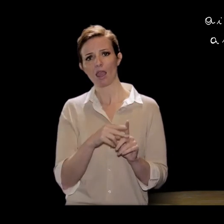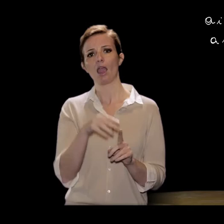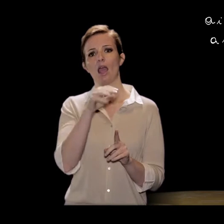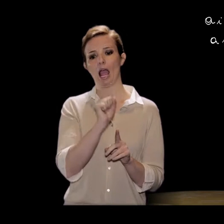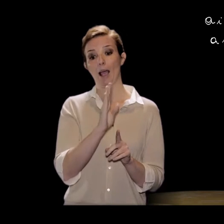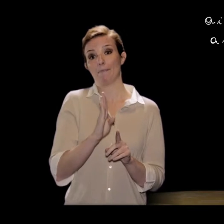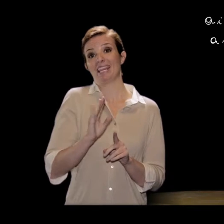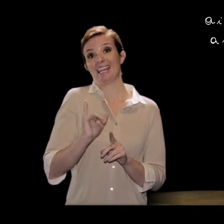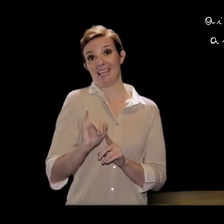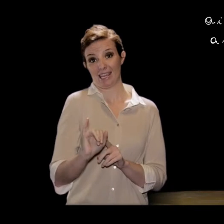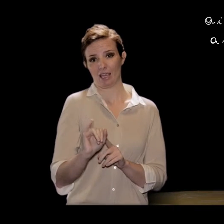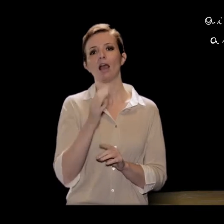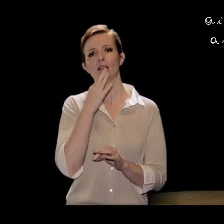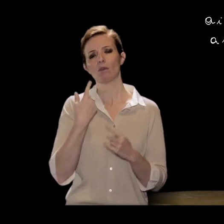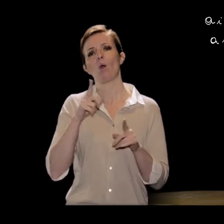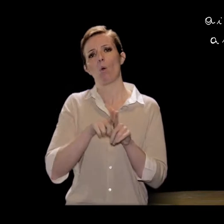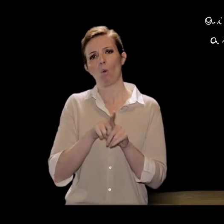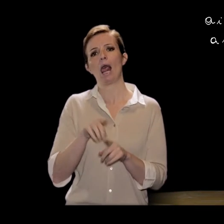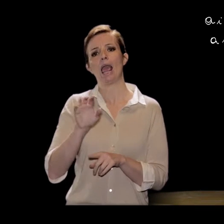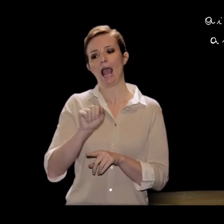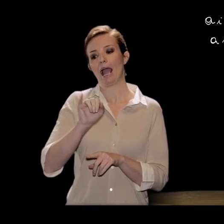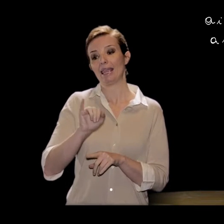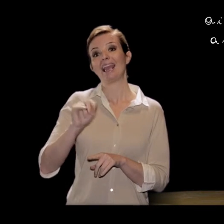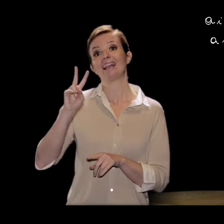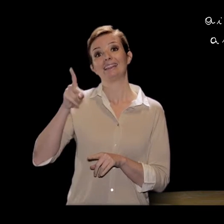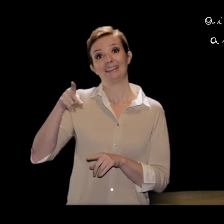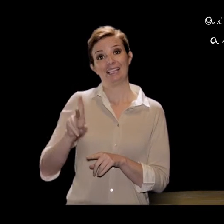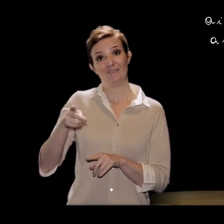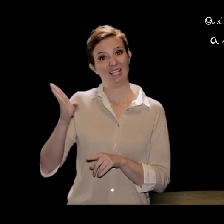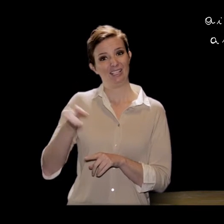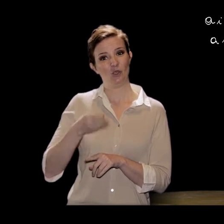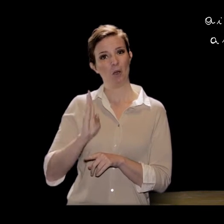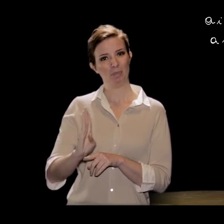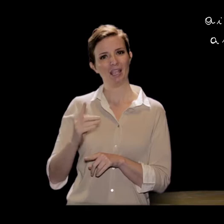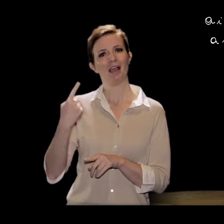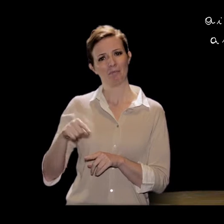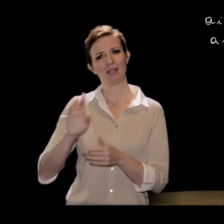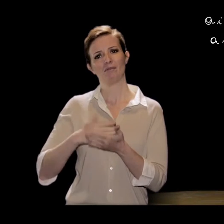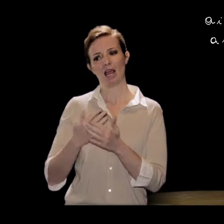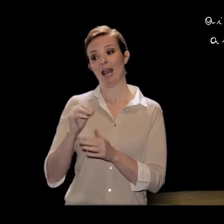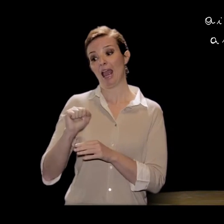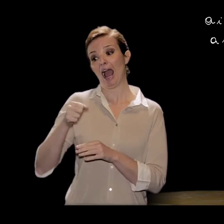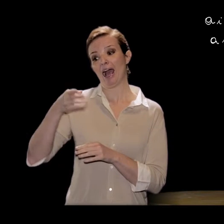così come il quoziente di ai:b sarà pari ad (a:b) per i.